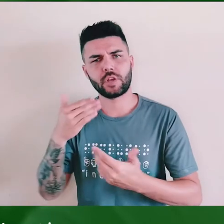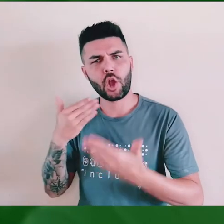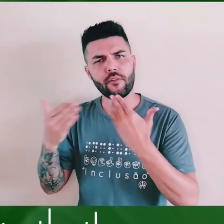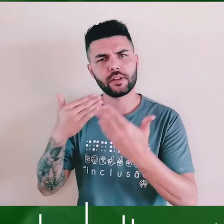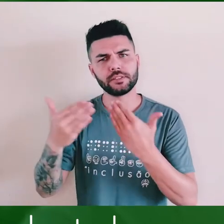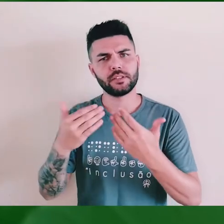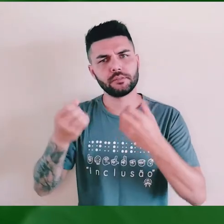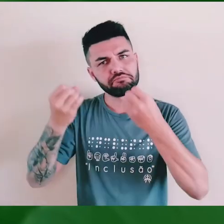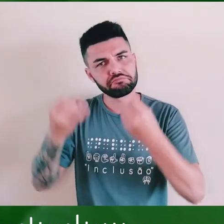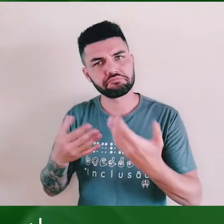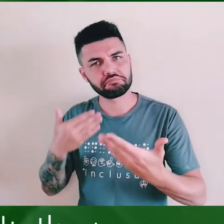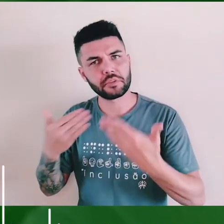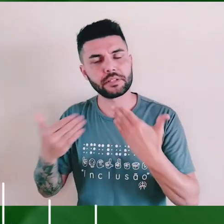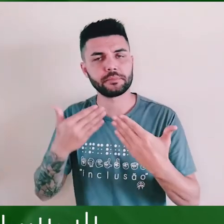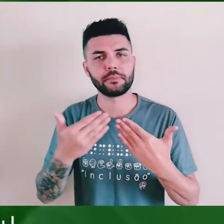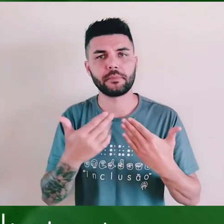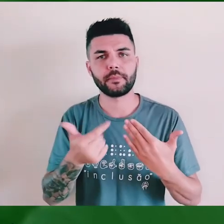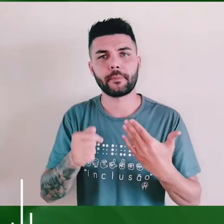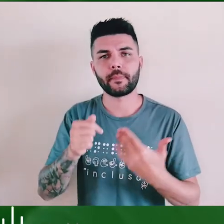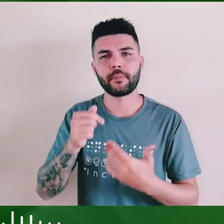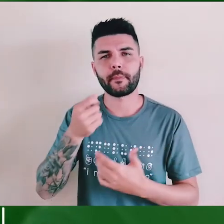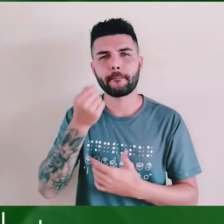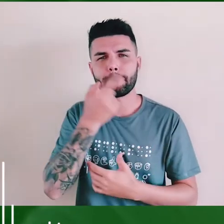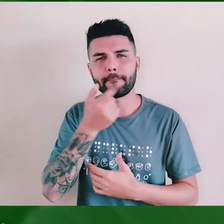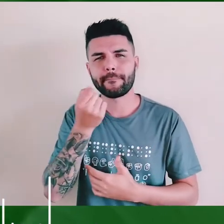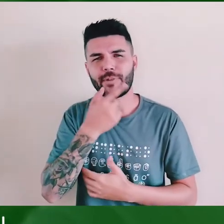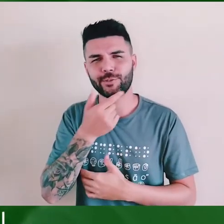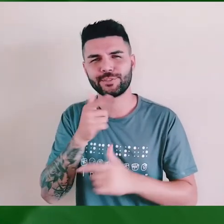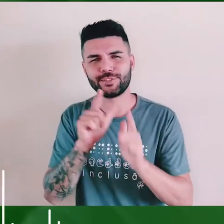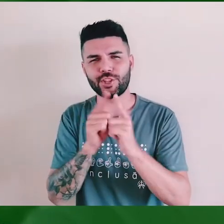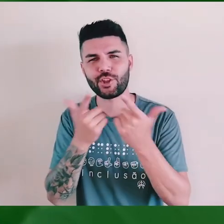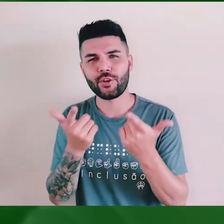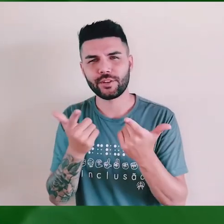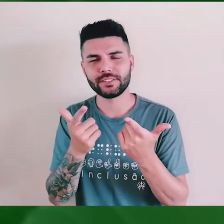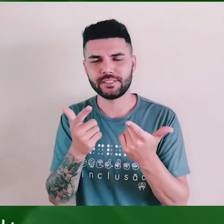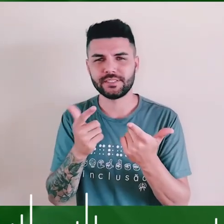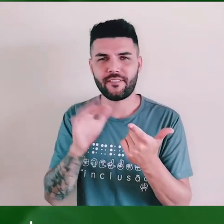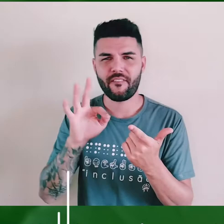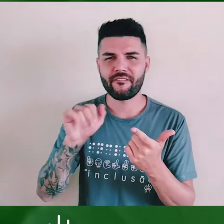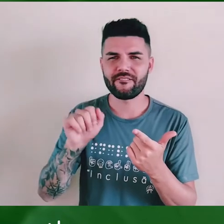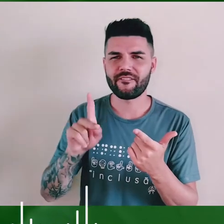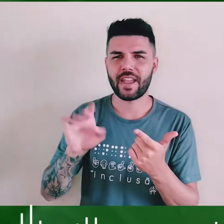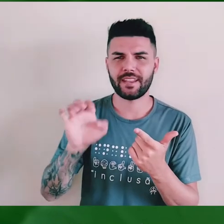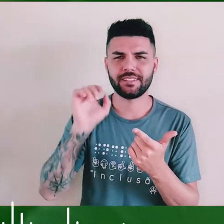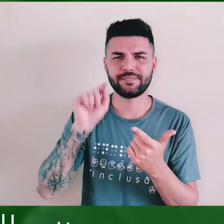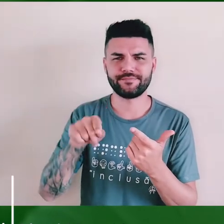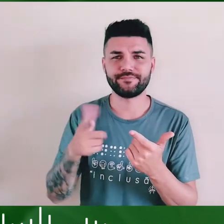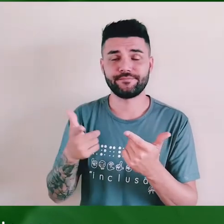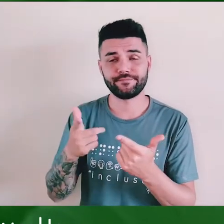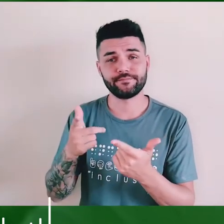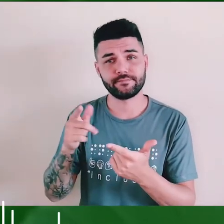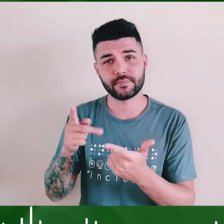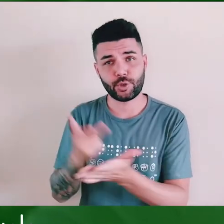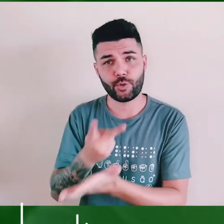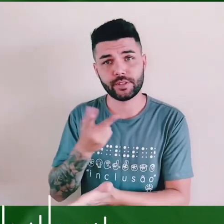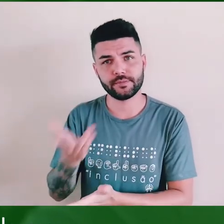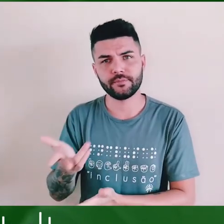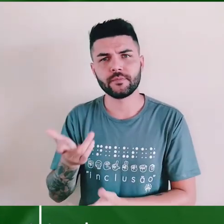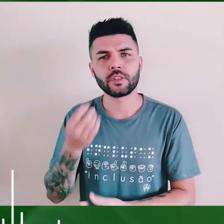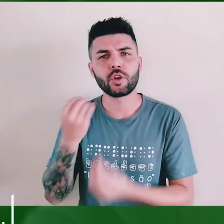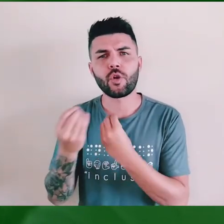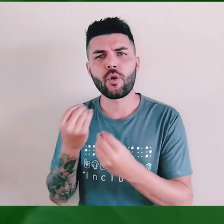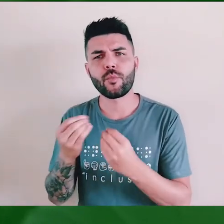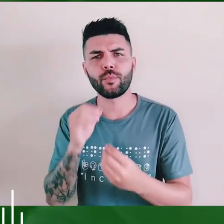Vírus a gente ta vivendo uma chuva de fake news, como você enxerga o papel do jornalista?